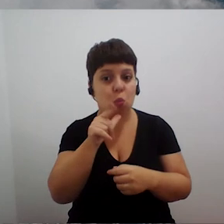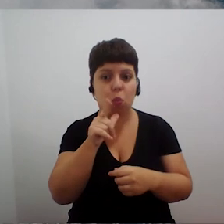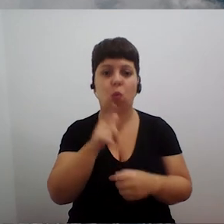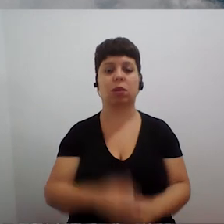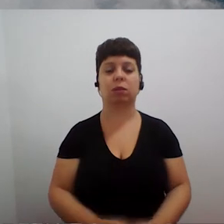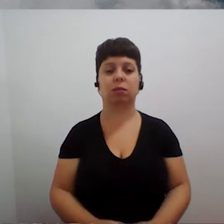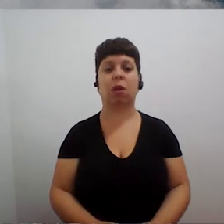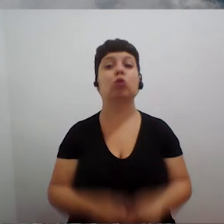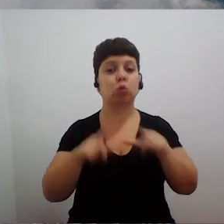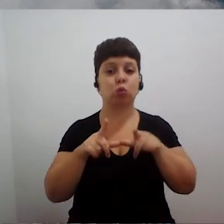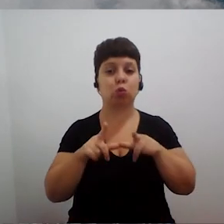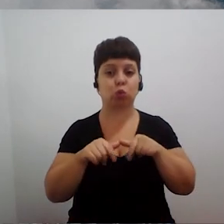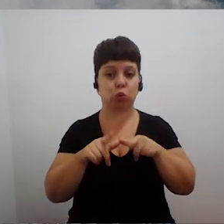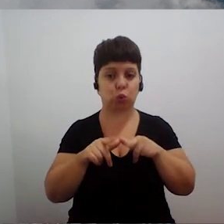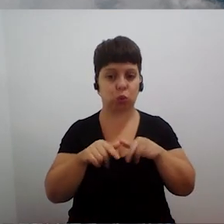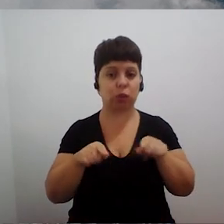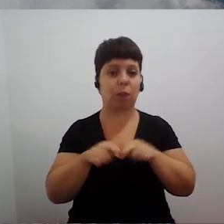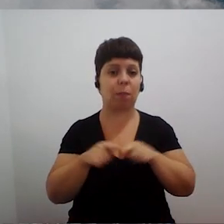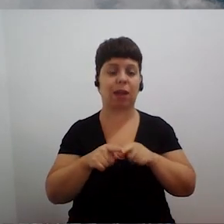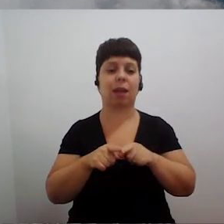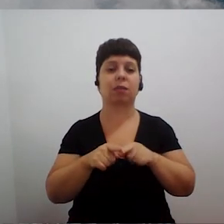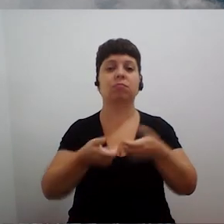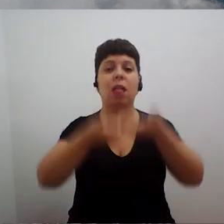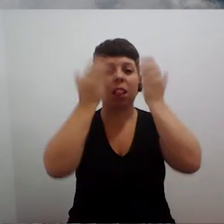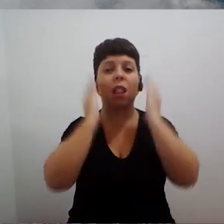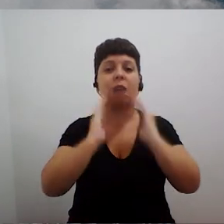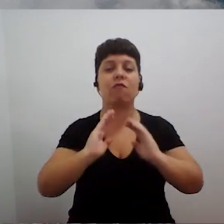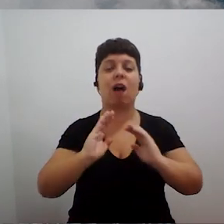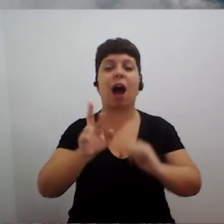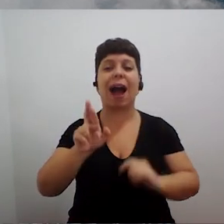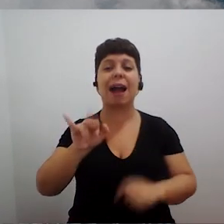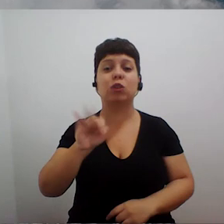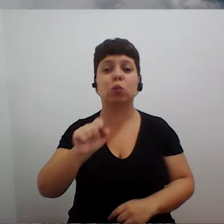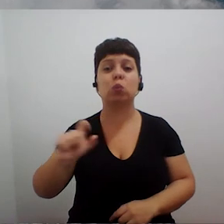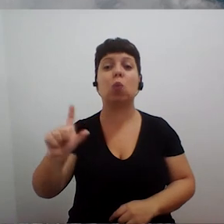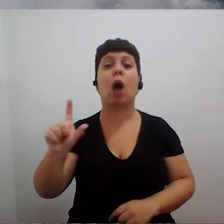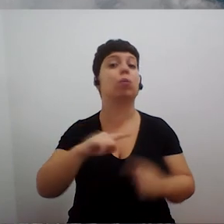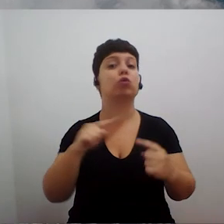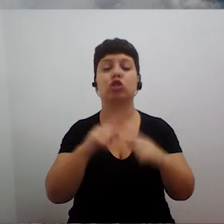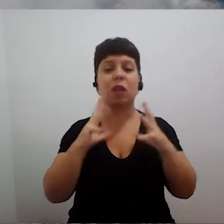de forma fundamental também no judaísmo né água para lavagem rituais com o objetivo de restaurar